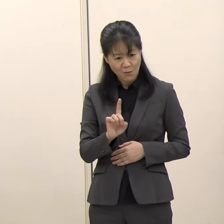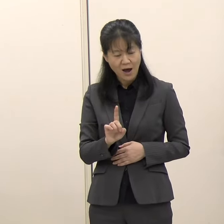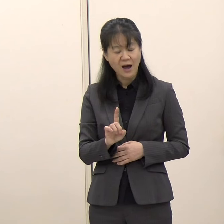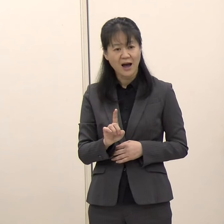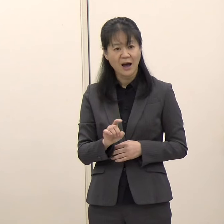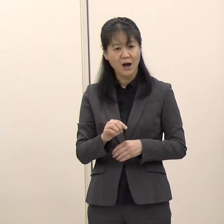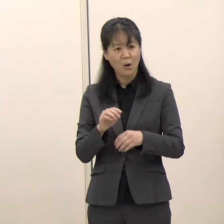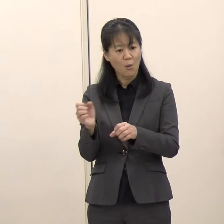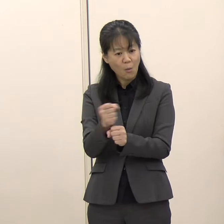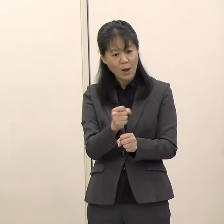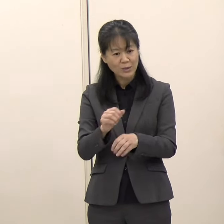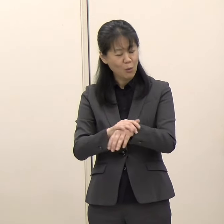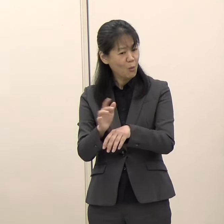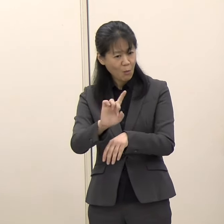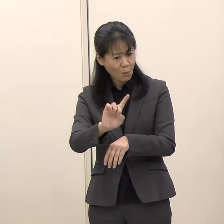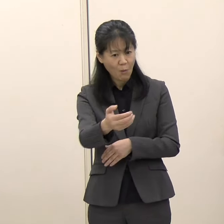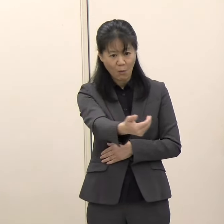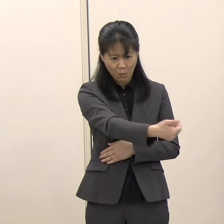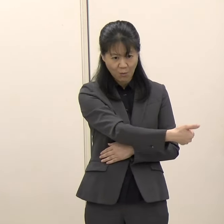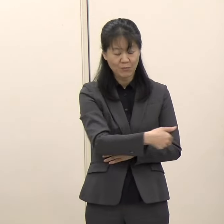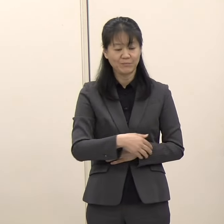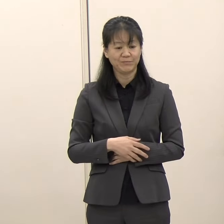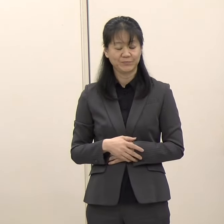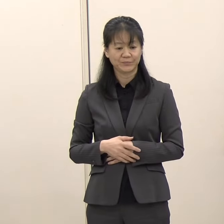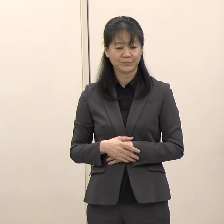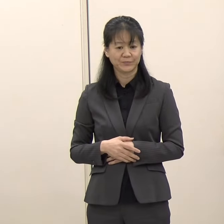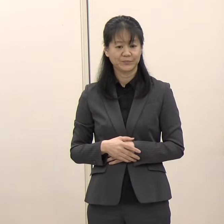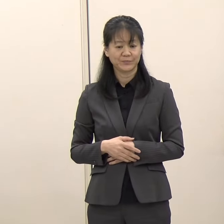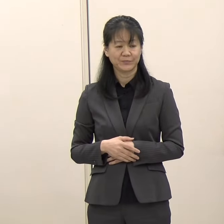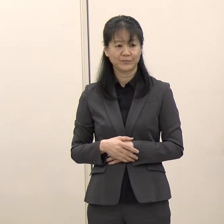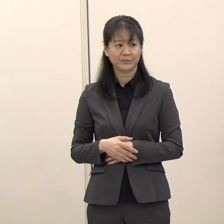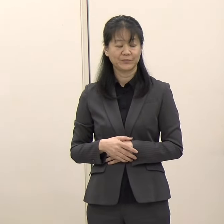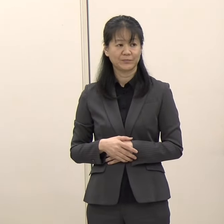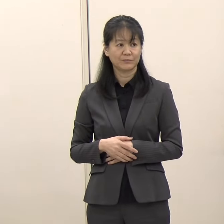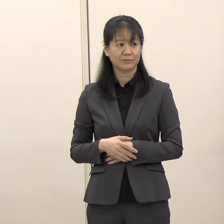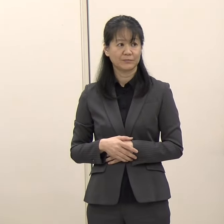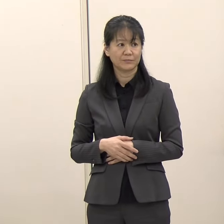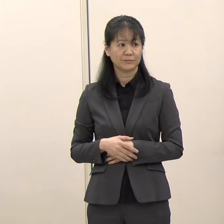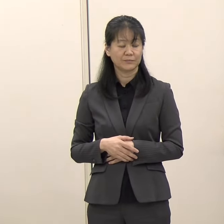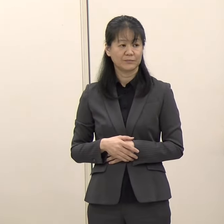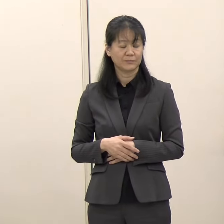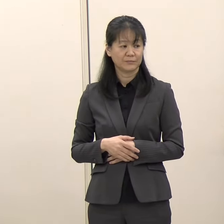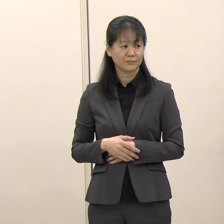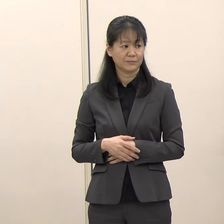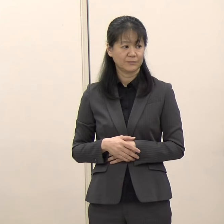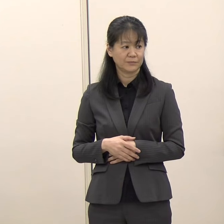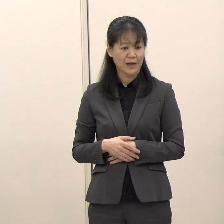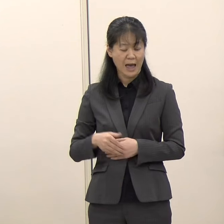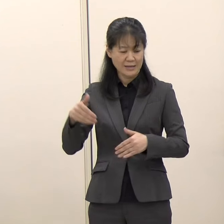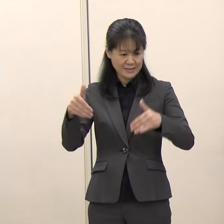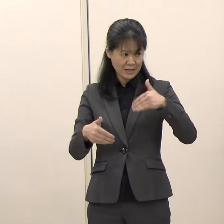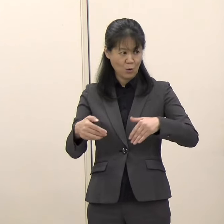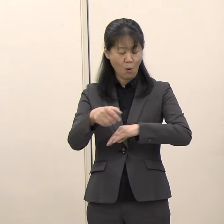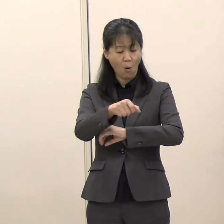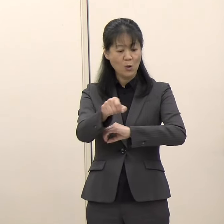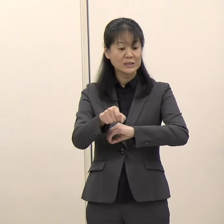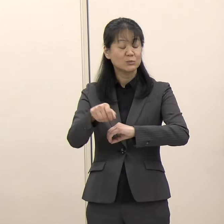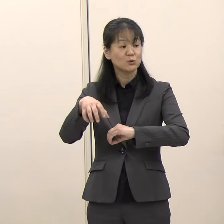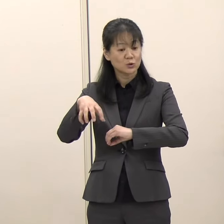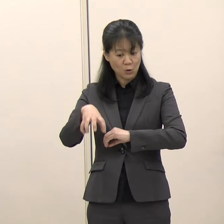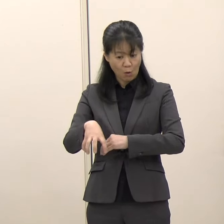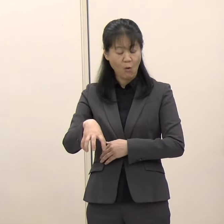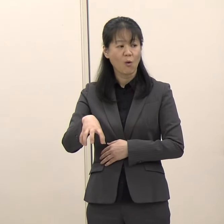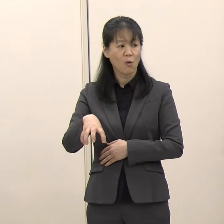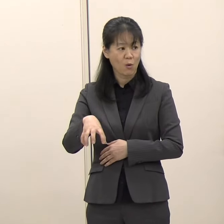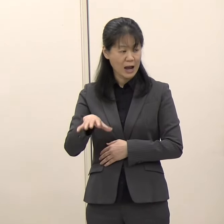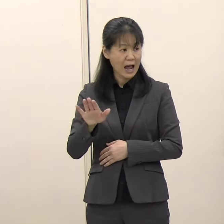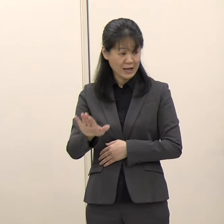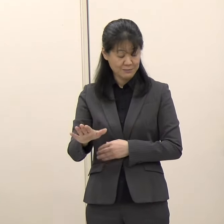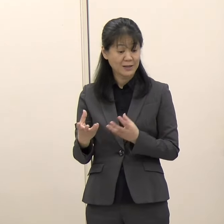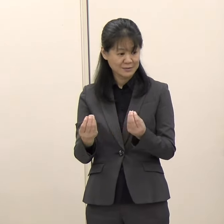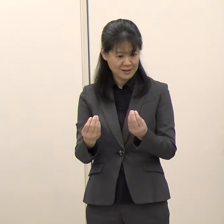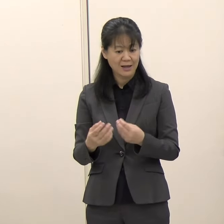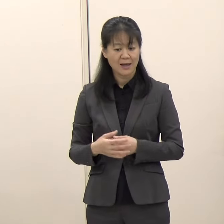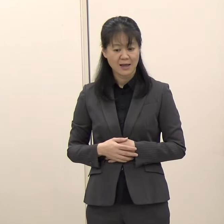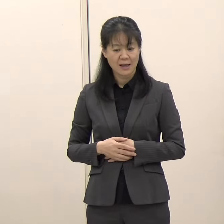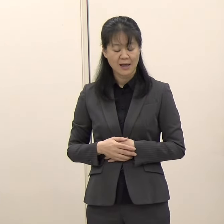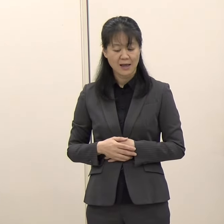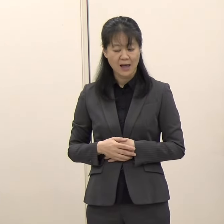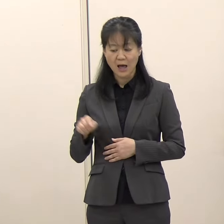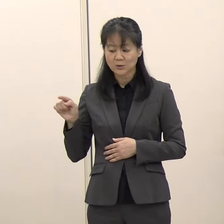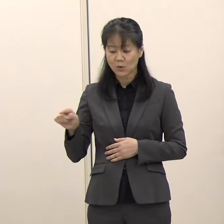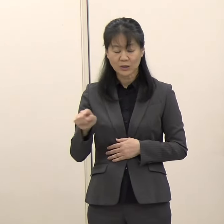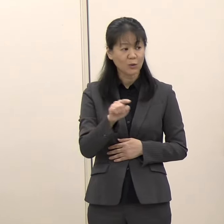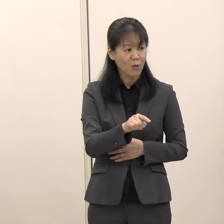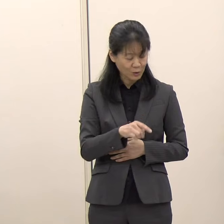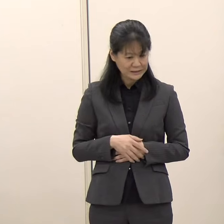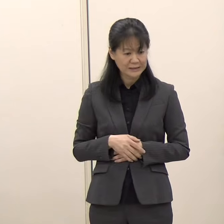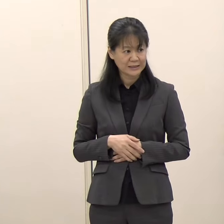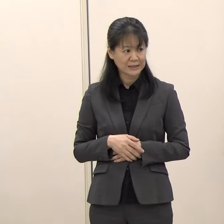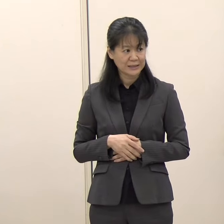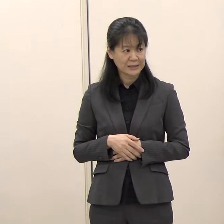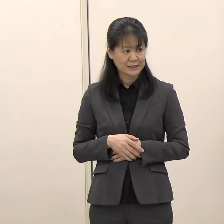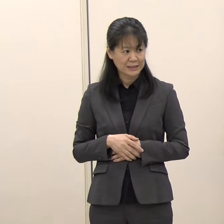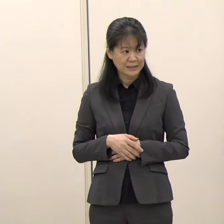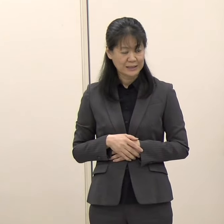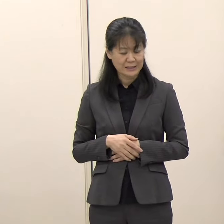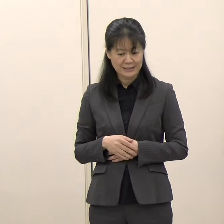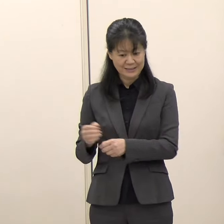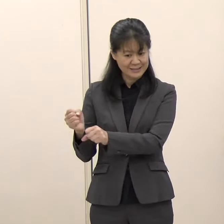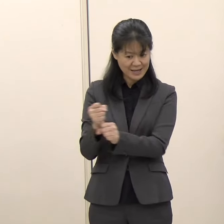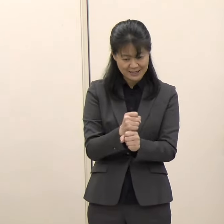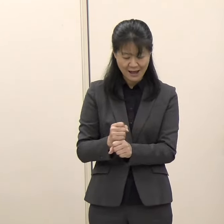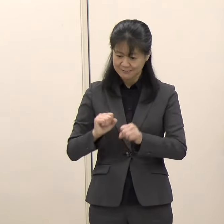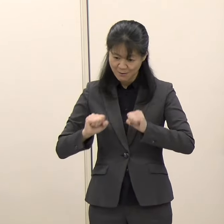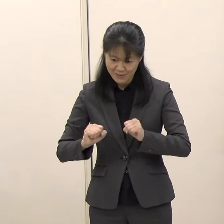（知事）従来から、各候補者に選挙事務所というか選対本部があると思いますが、そういったところに激励にお伺いする形です。